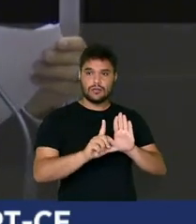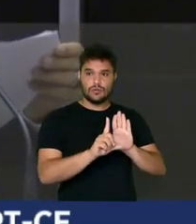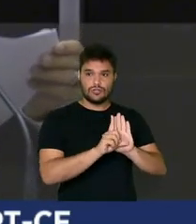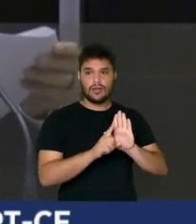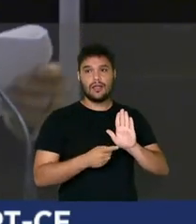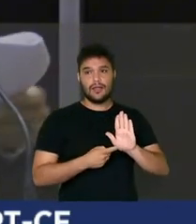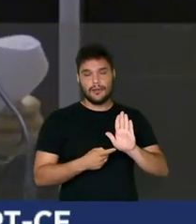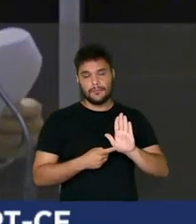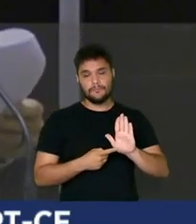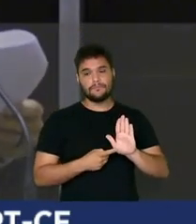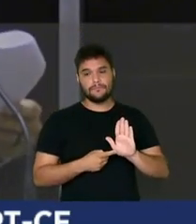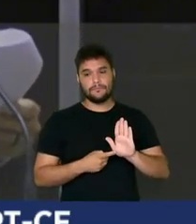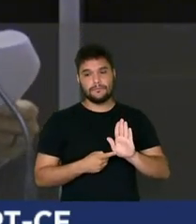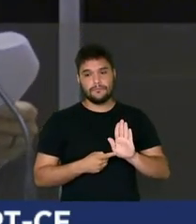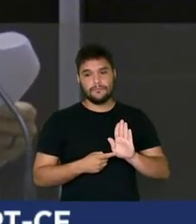DISPOSITIVOS NELAS... OS DISPOSITIVOS NELAS